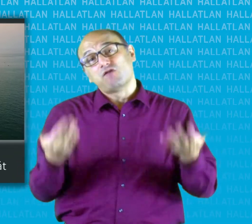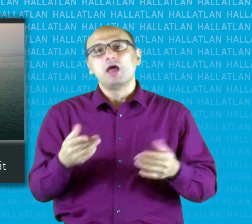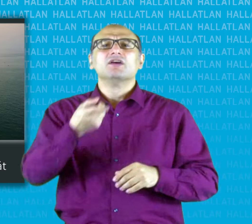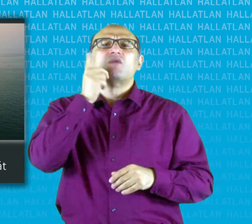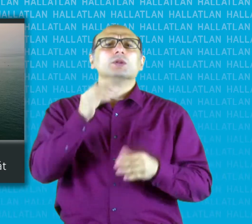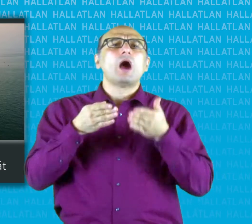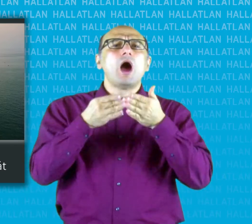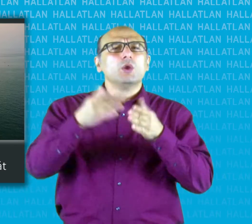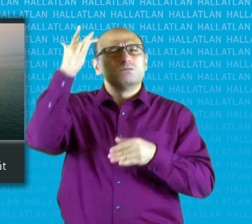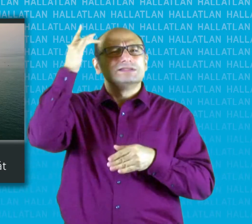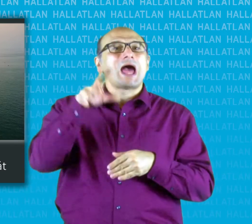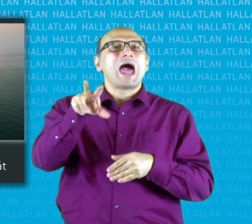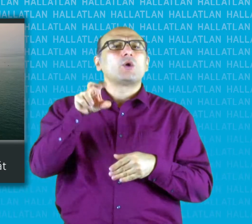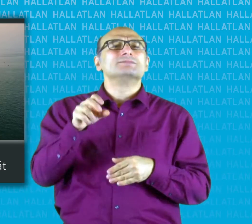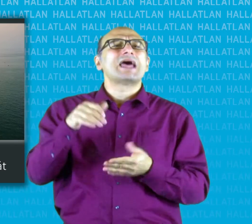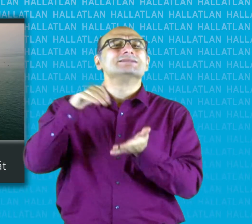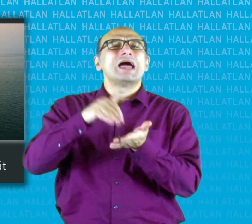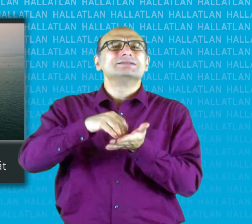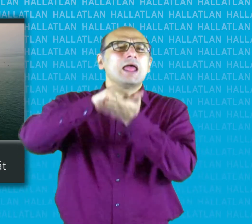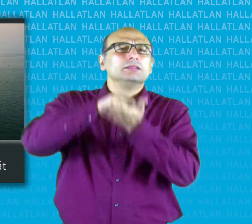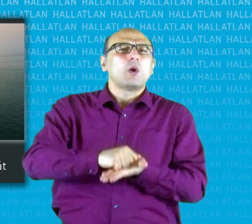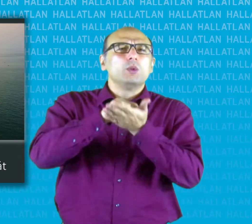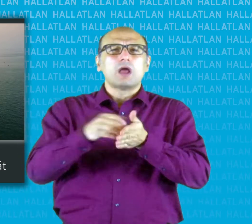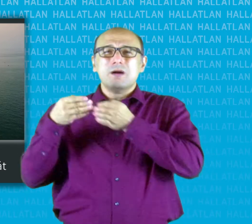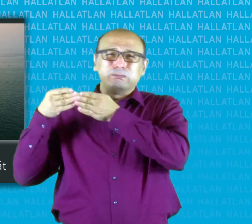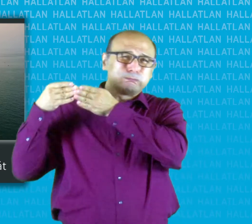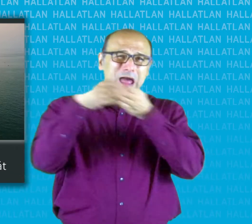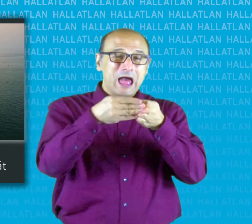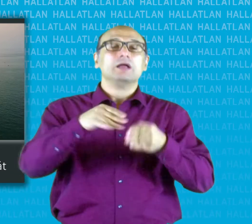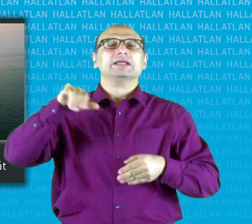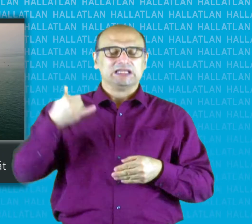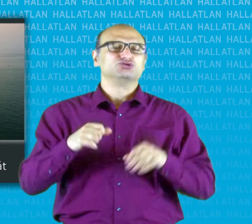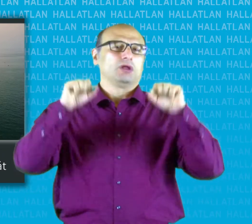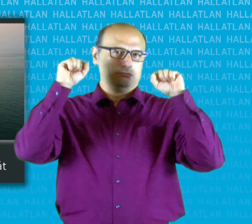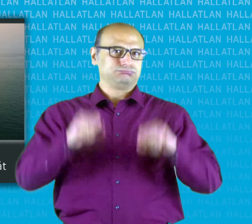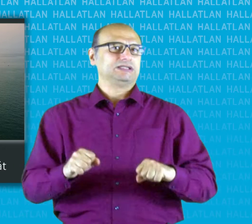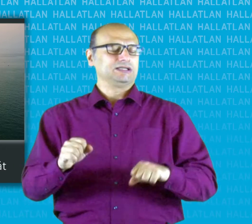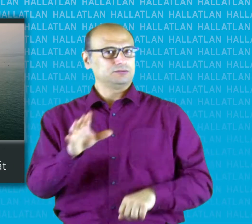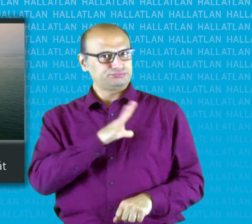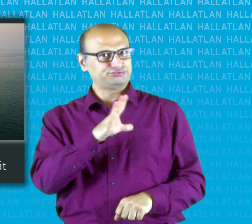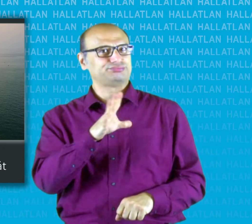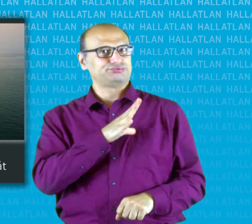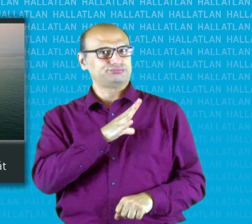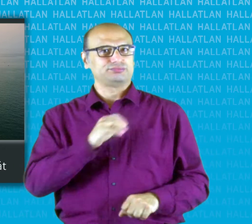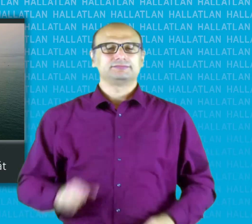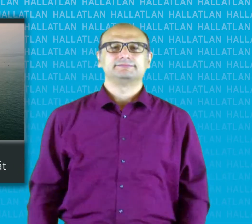egy akár 300 ezer tonnás hajóval való ütközést is.